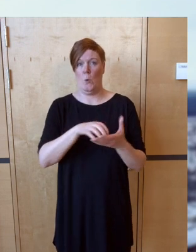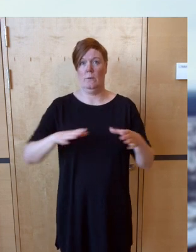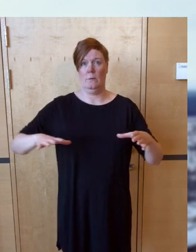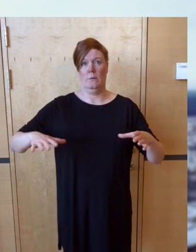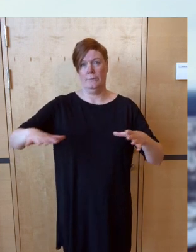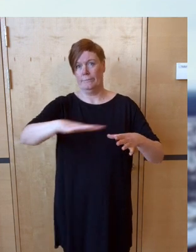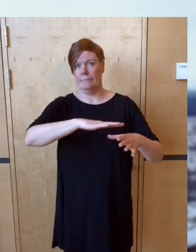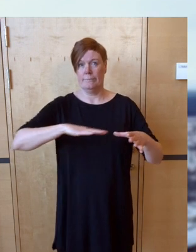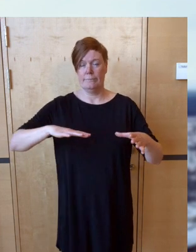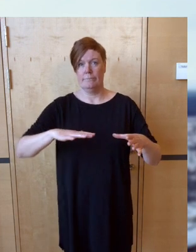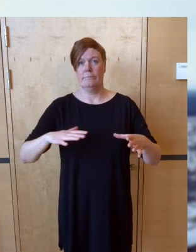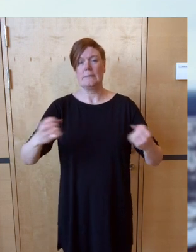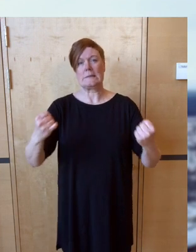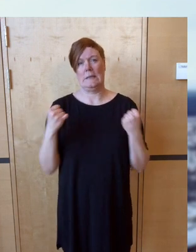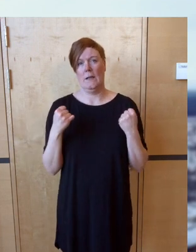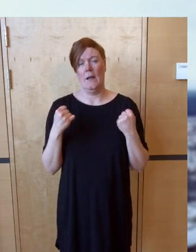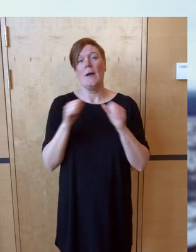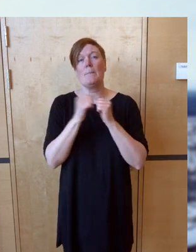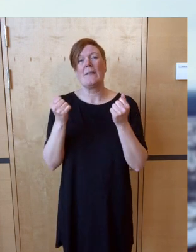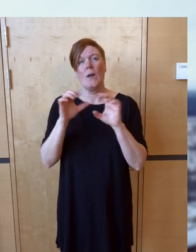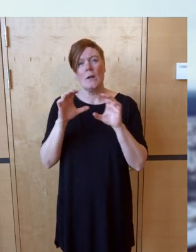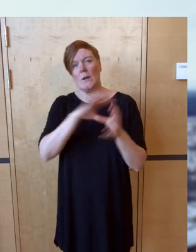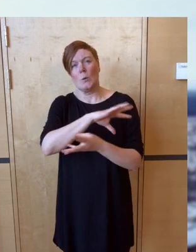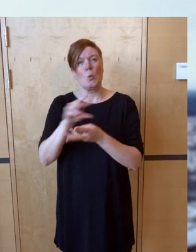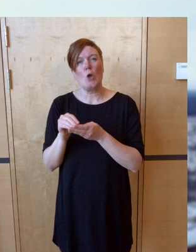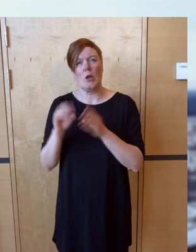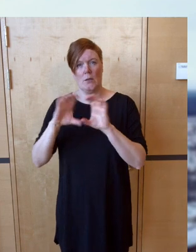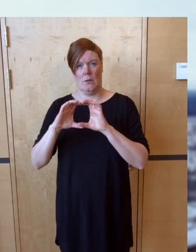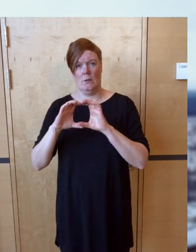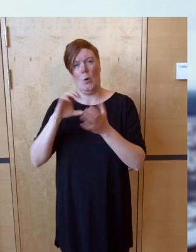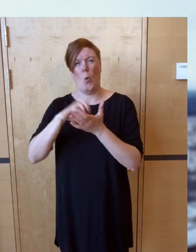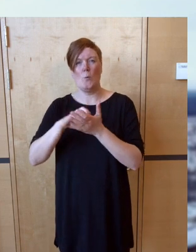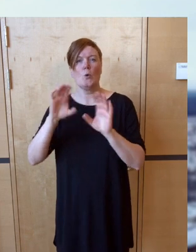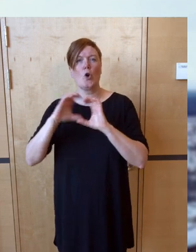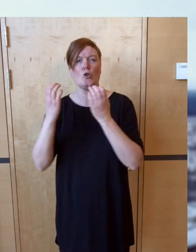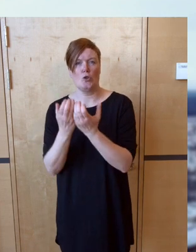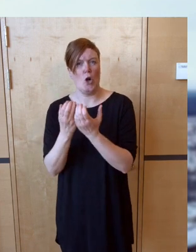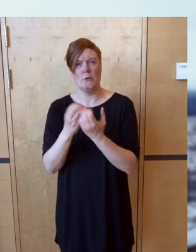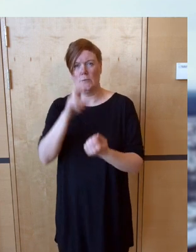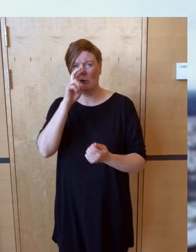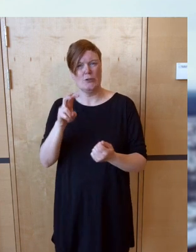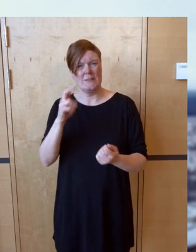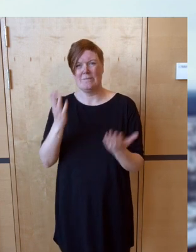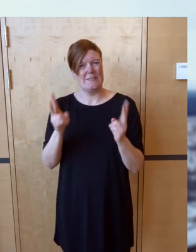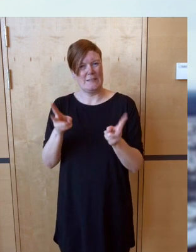När man kikar på kommunkoncernen totalt Blev resultatet + 123 23 miljoner